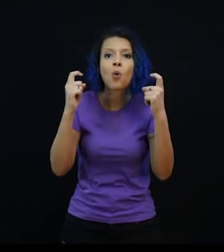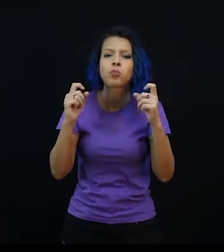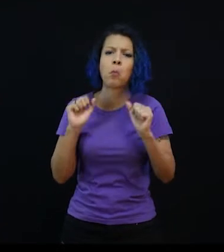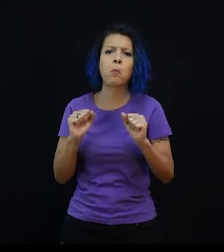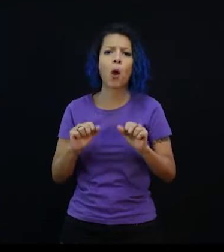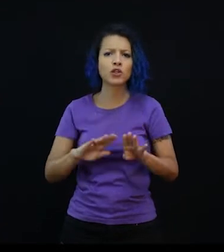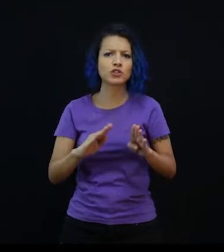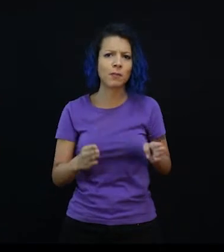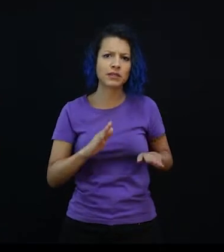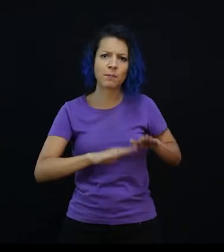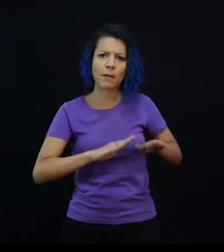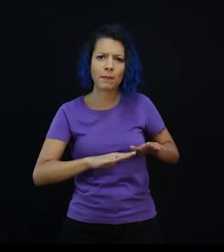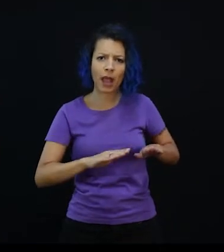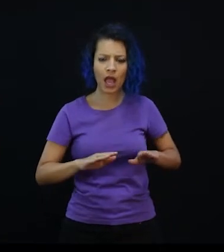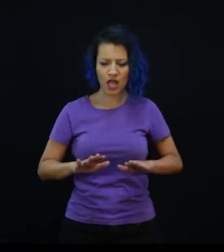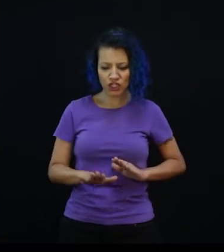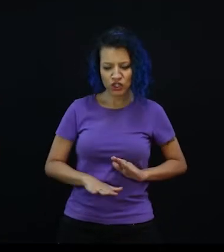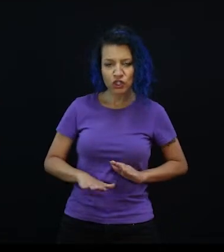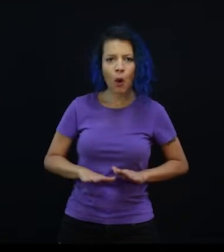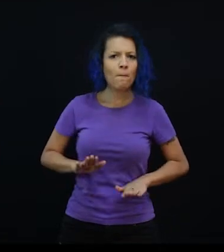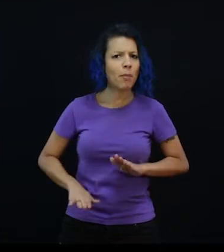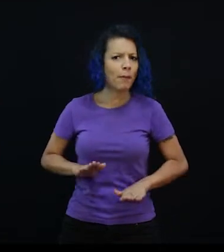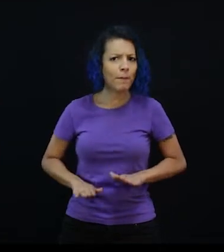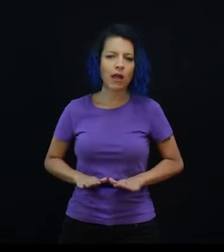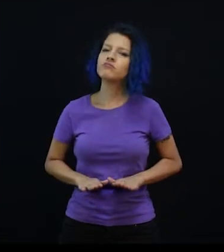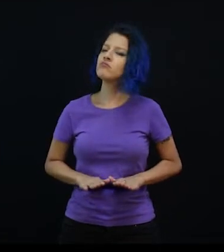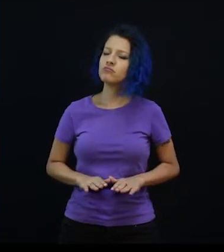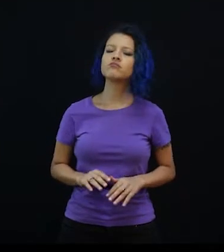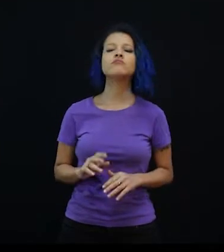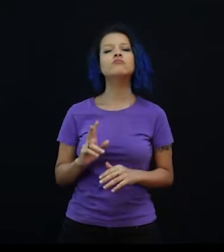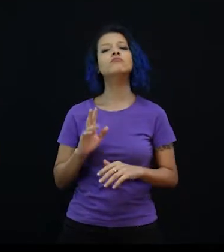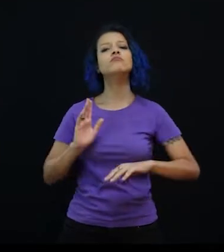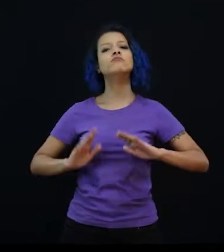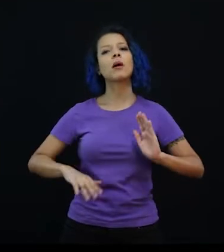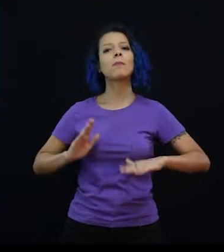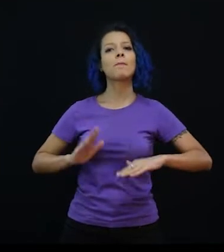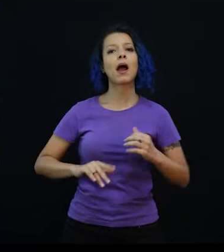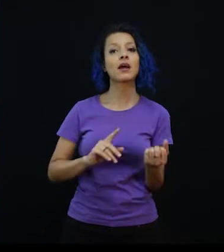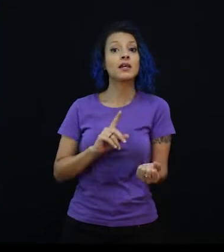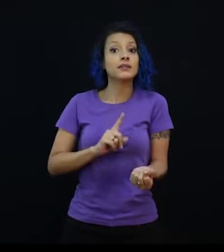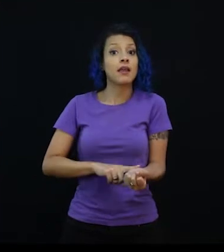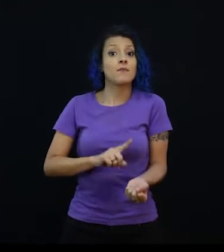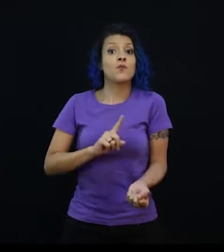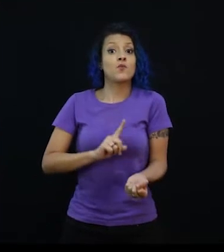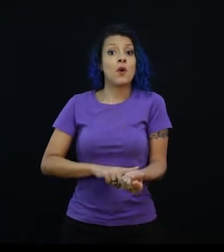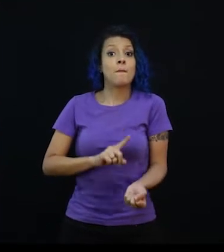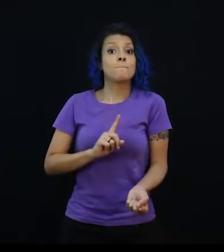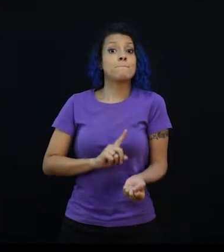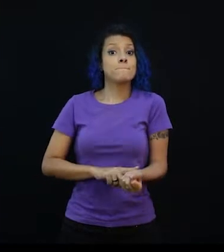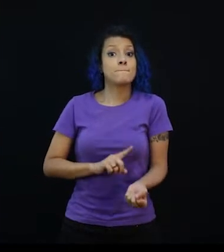pode ser até o chão e a gente vai batucar. A gente vai marcar o tempo da canção, sempre batendo,